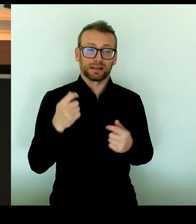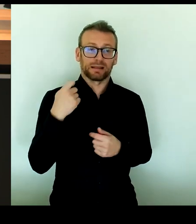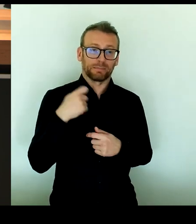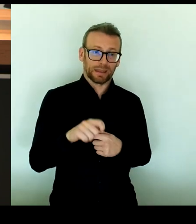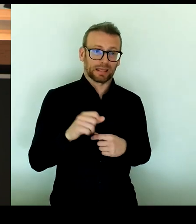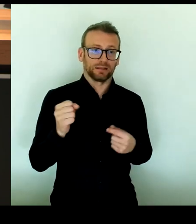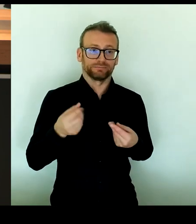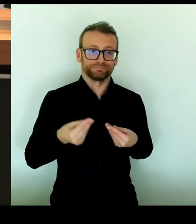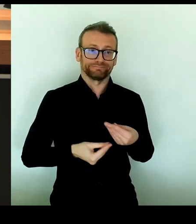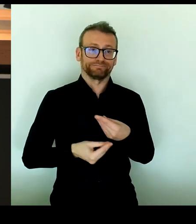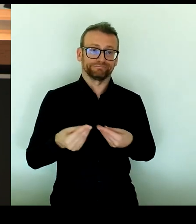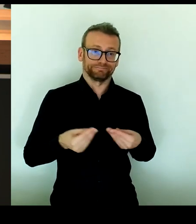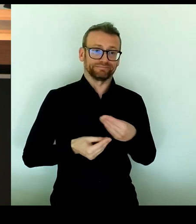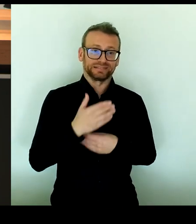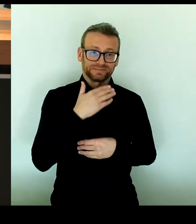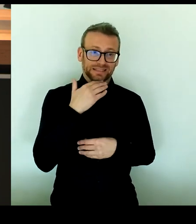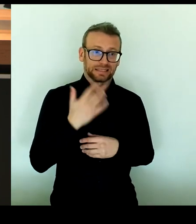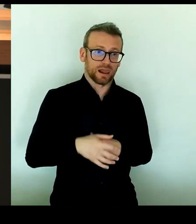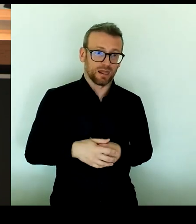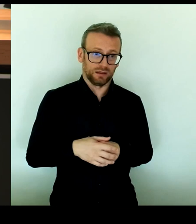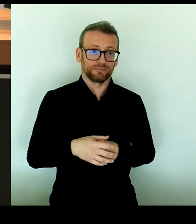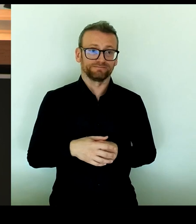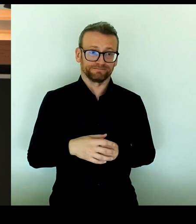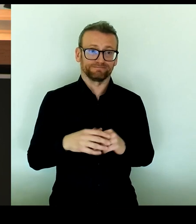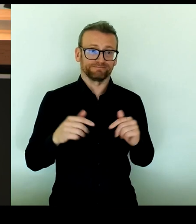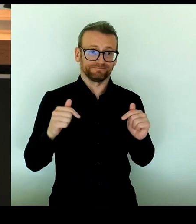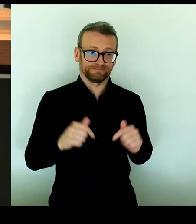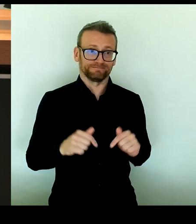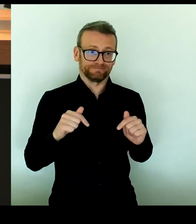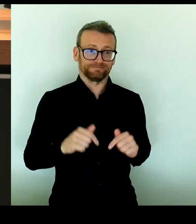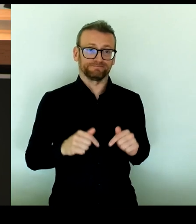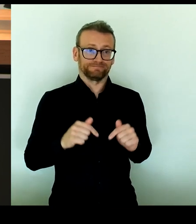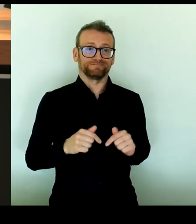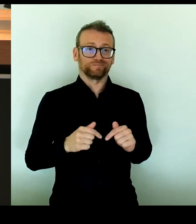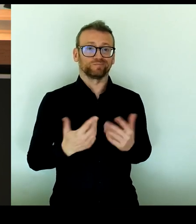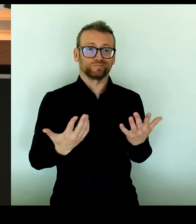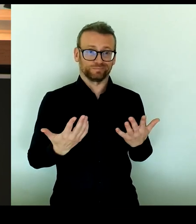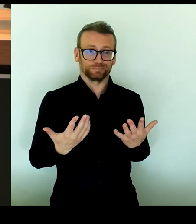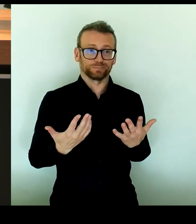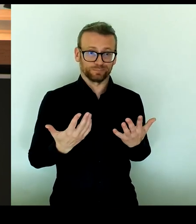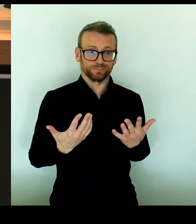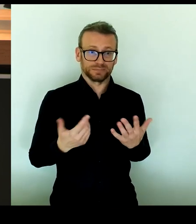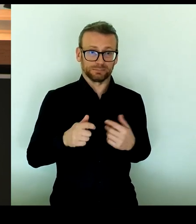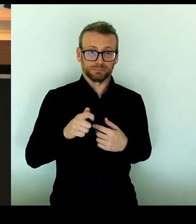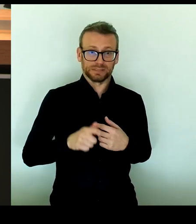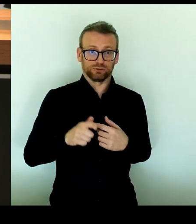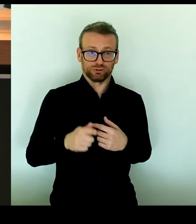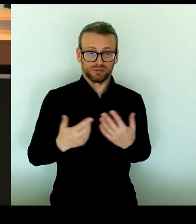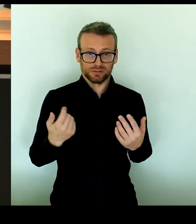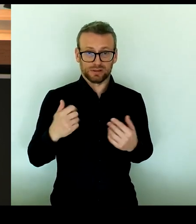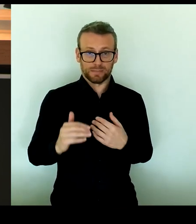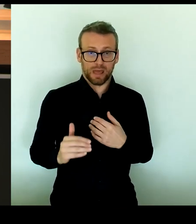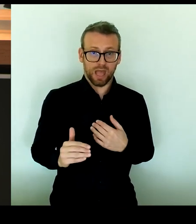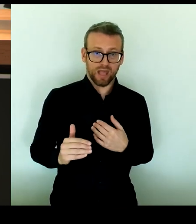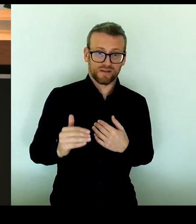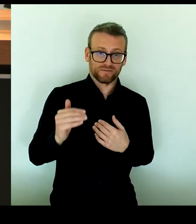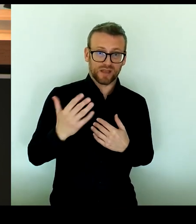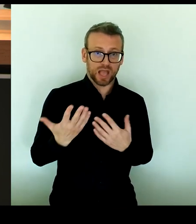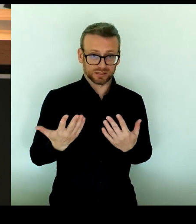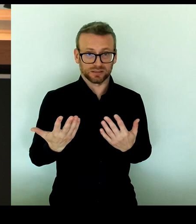Angestellten mitgebracht. Und in Neukölln, wo ich aufgewachsen bin und wo ich auch am 12. Februar dann wieder als Abgeordneter für die